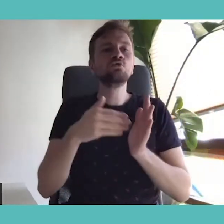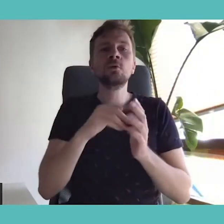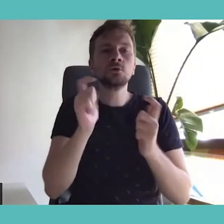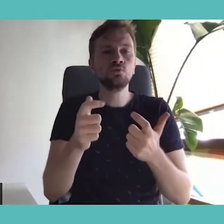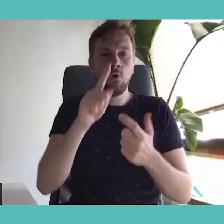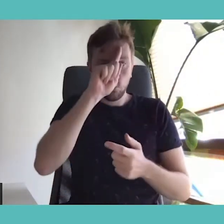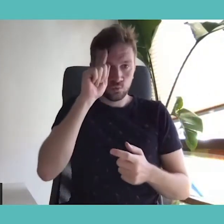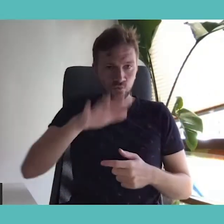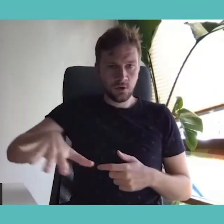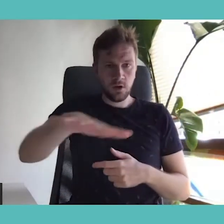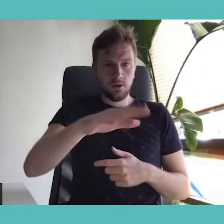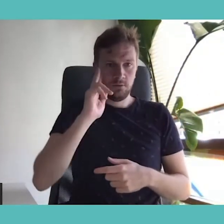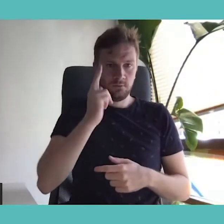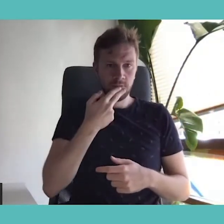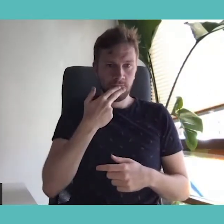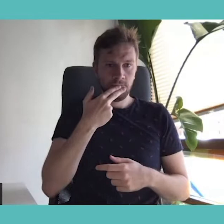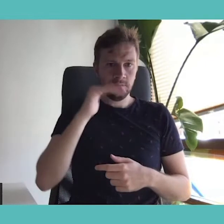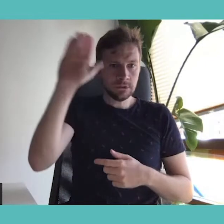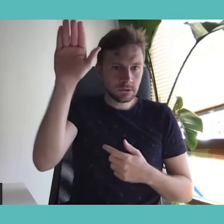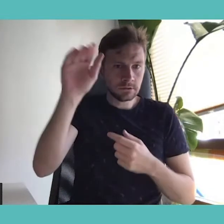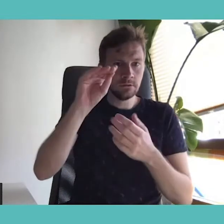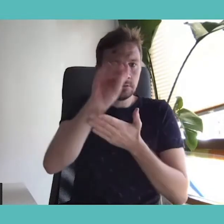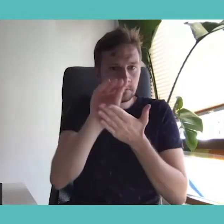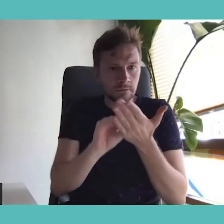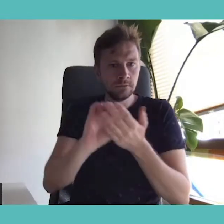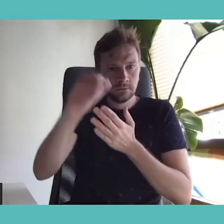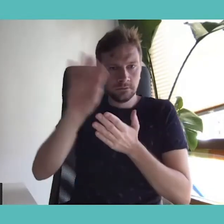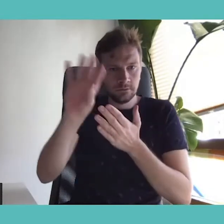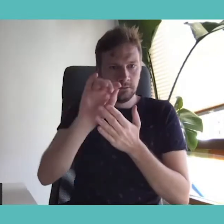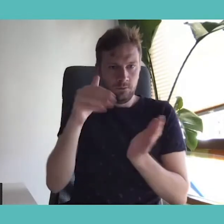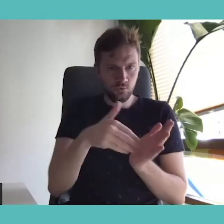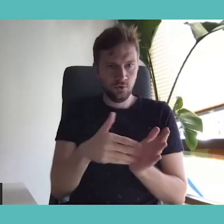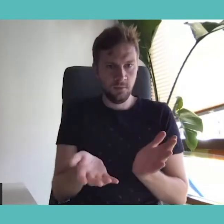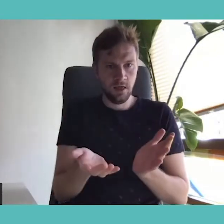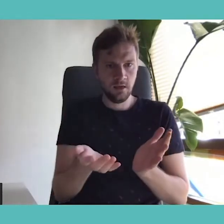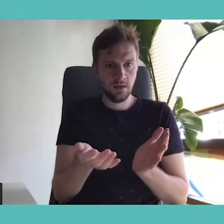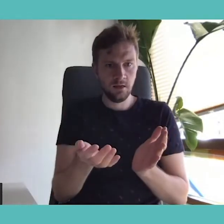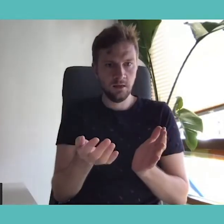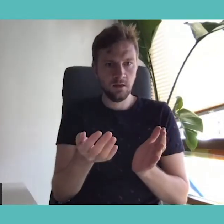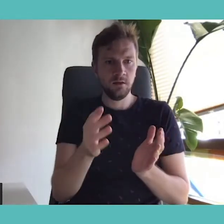Potrzebujemy też społeczności Głuchych i ich zgłoszeń, dochodzenia do swoich praw.